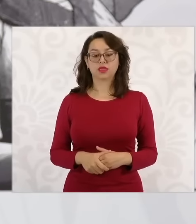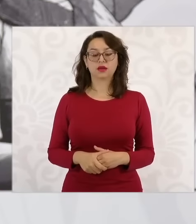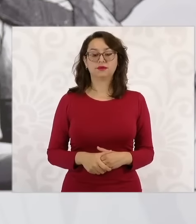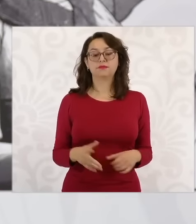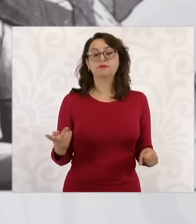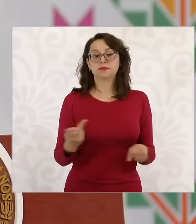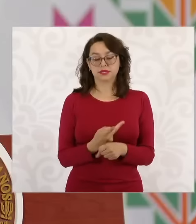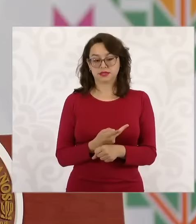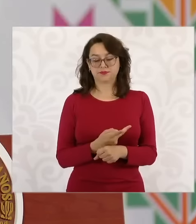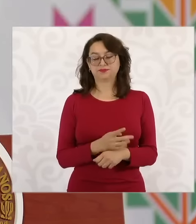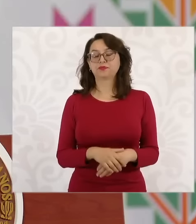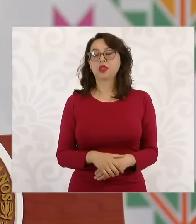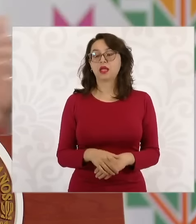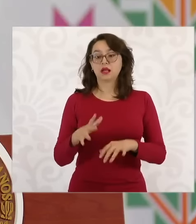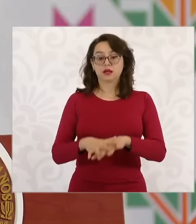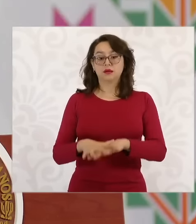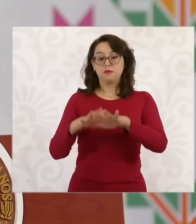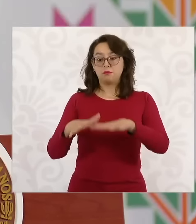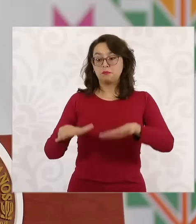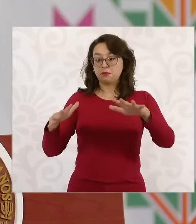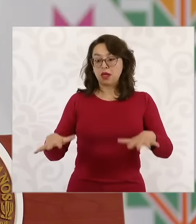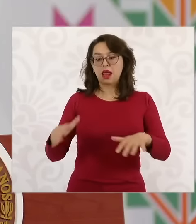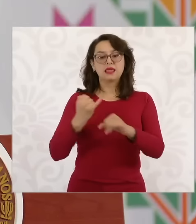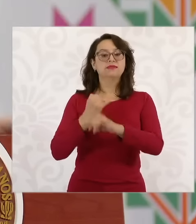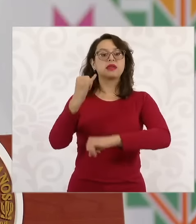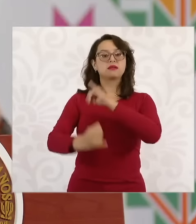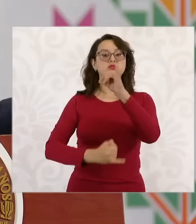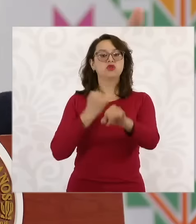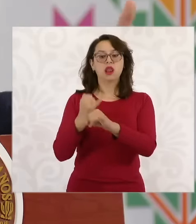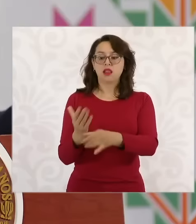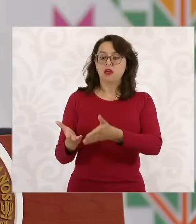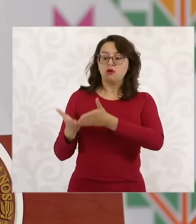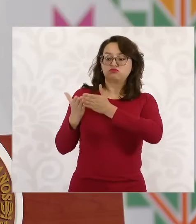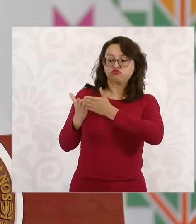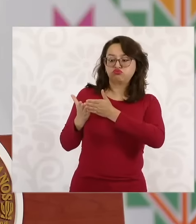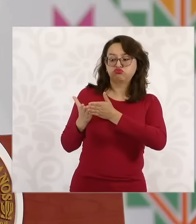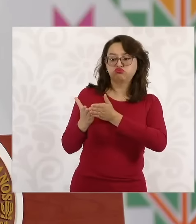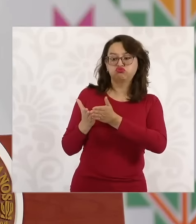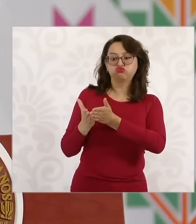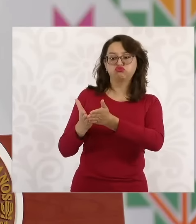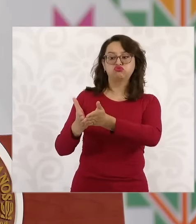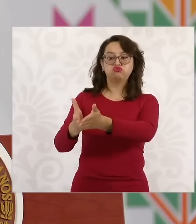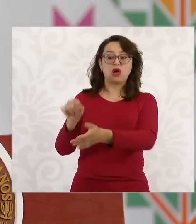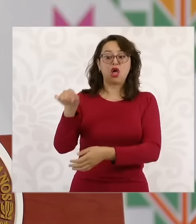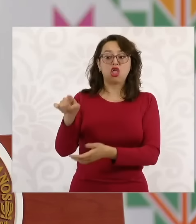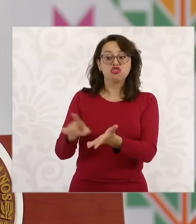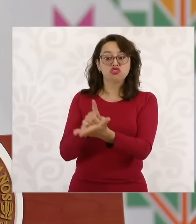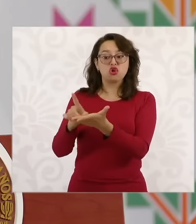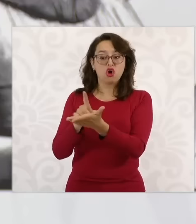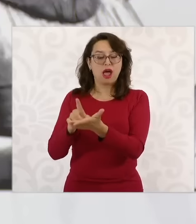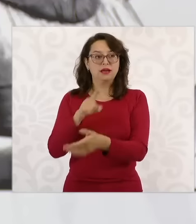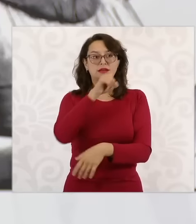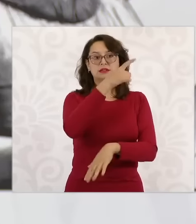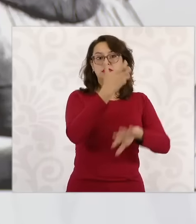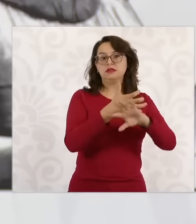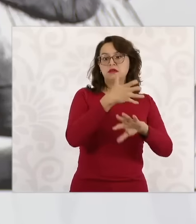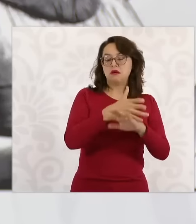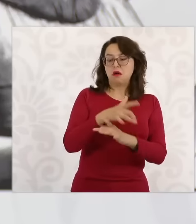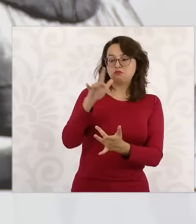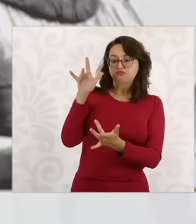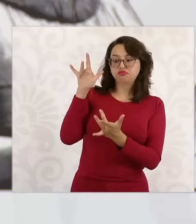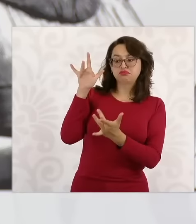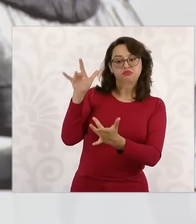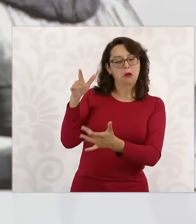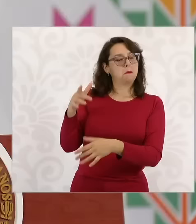presuntamente droga en las aguas internacionales. Eh, a ver cuántos cuántas millas náuticas o